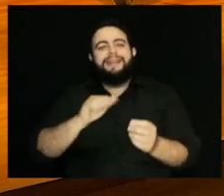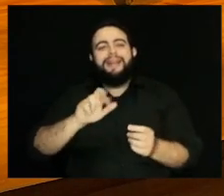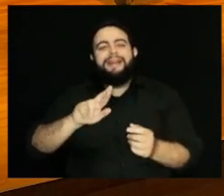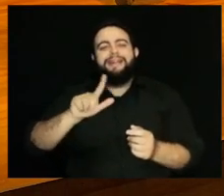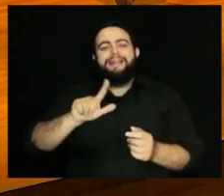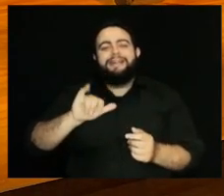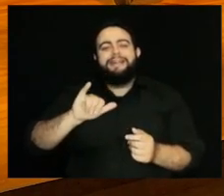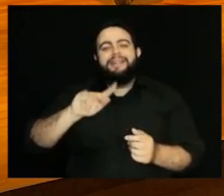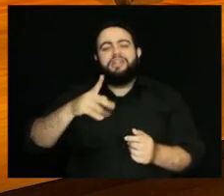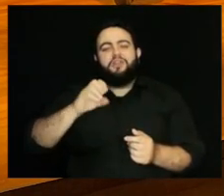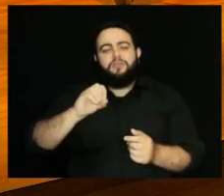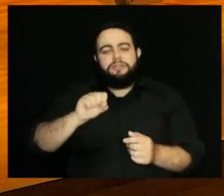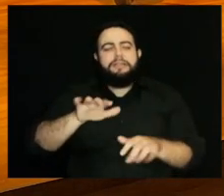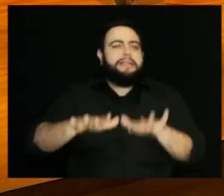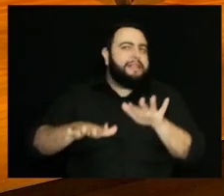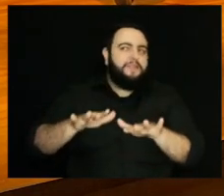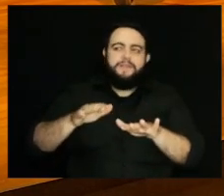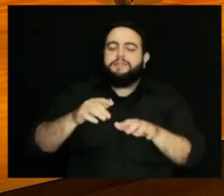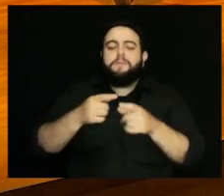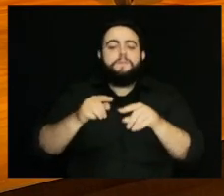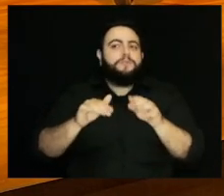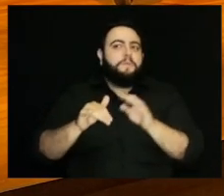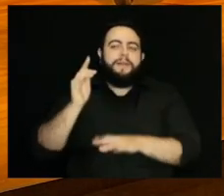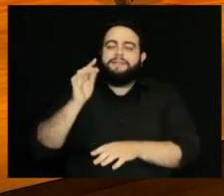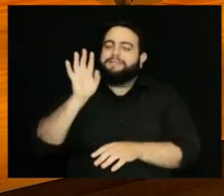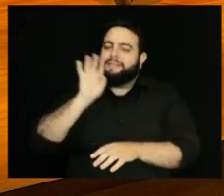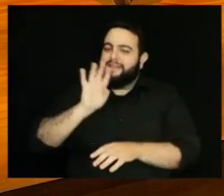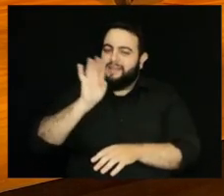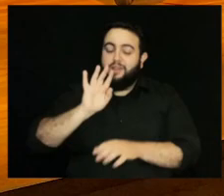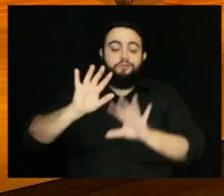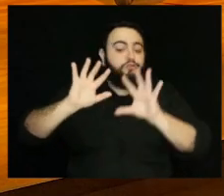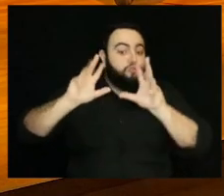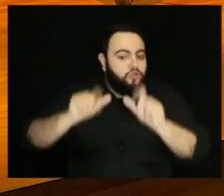talvez as músicas mais legais do disco. E toda a cena de Porto Alegre desse momento tá nesse